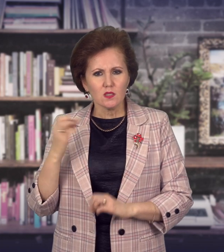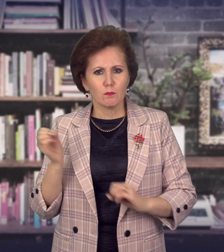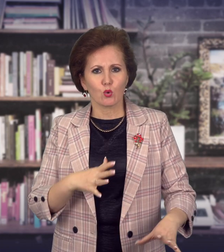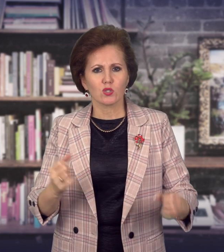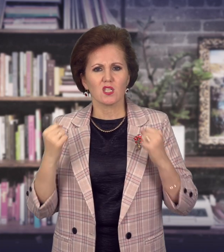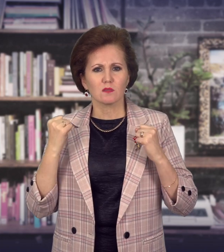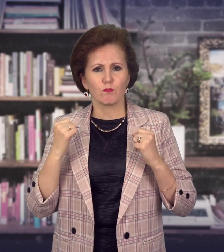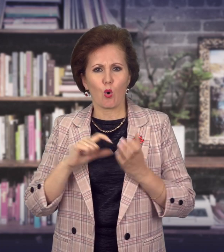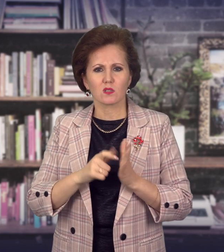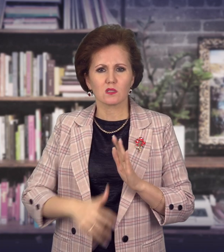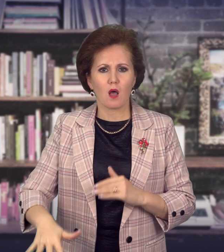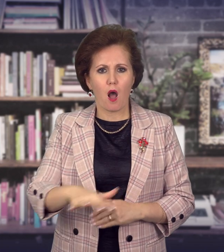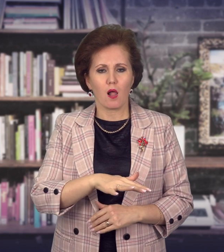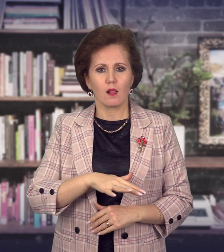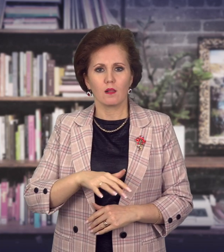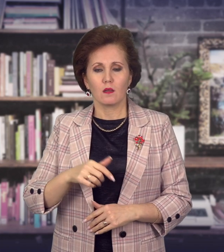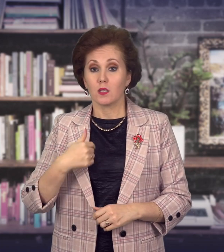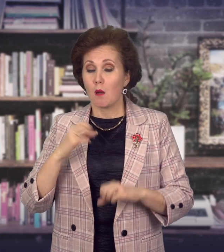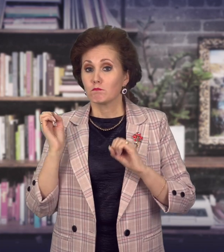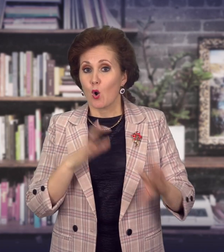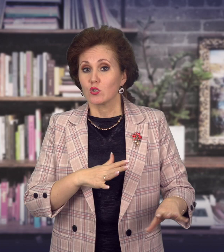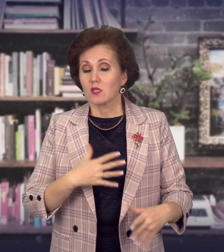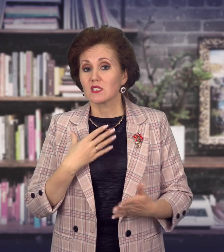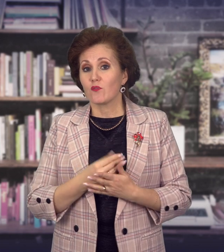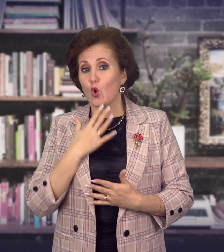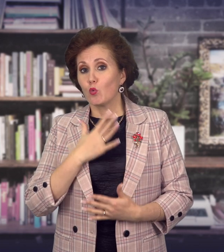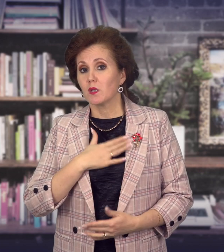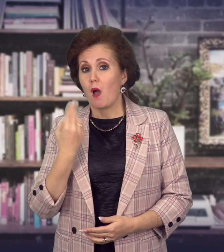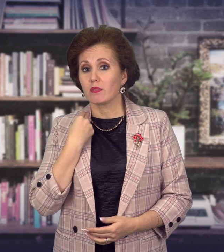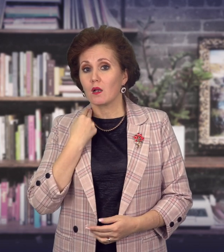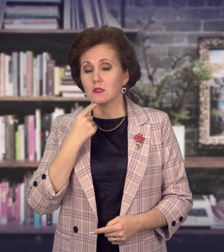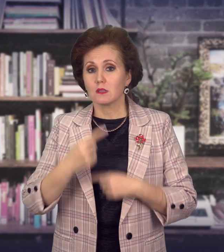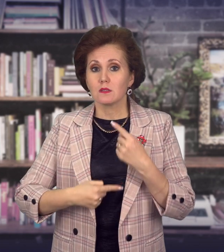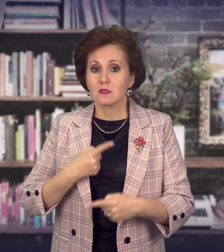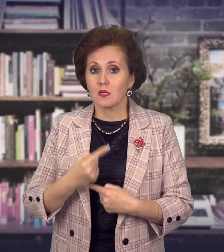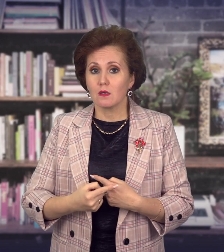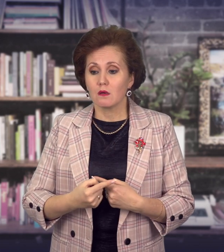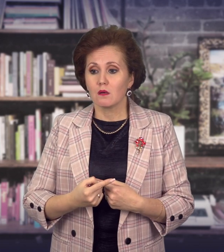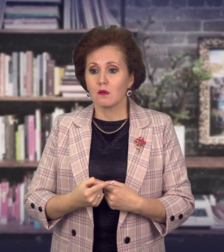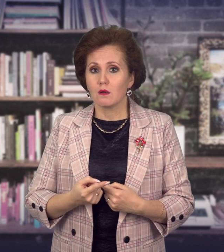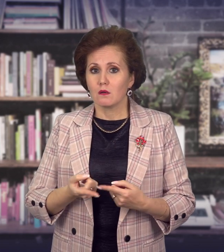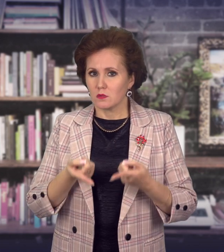и вправду, я забросила спортзал, свой любимый английский язык.